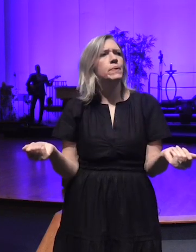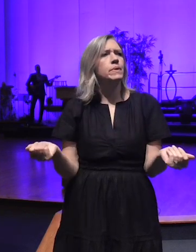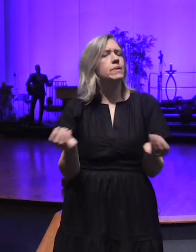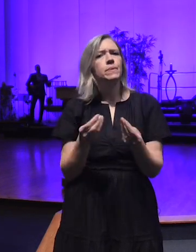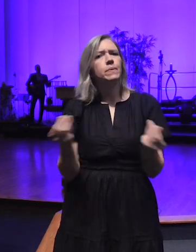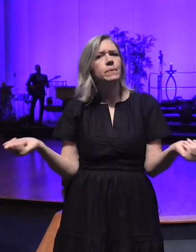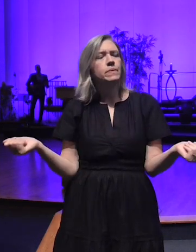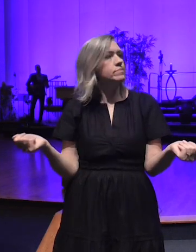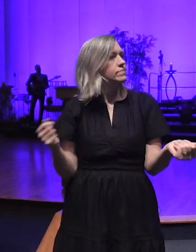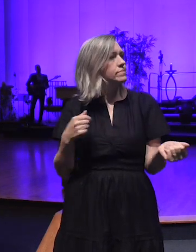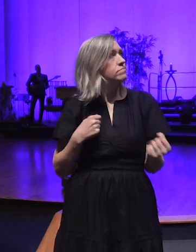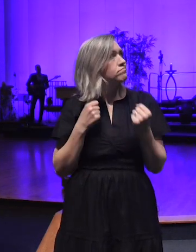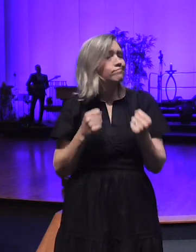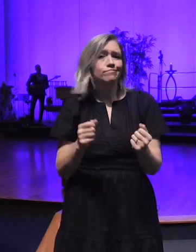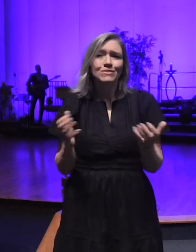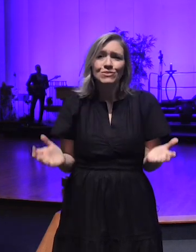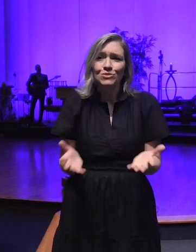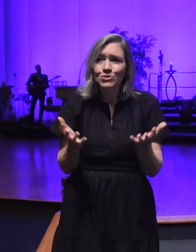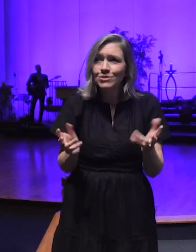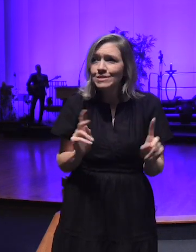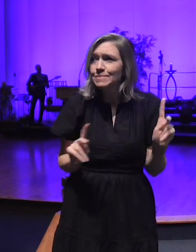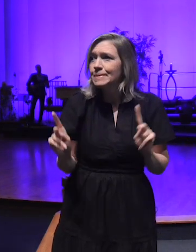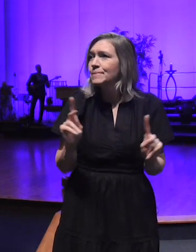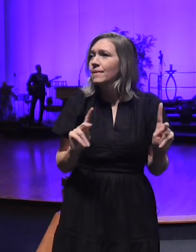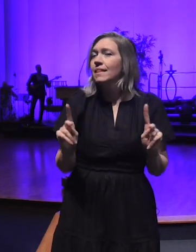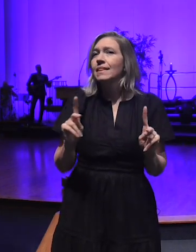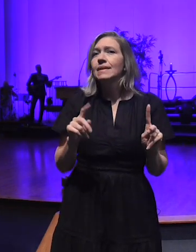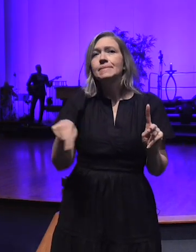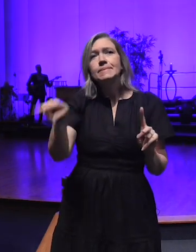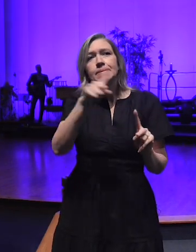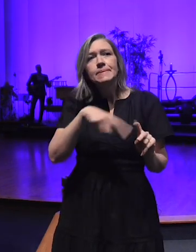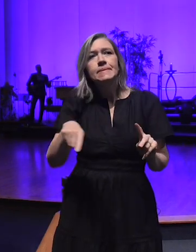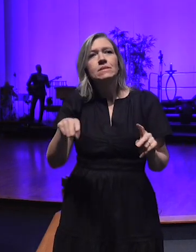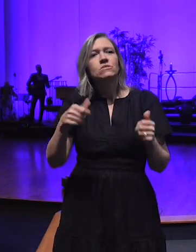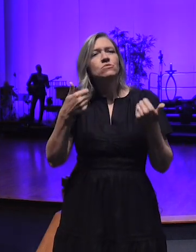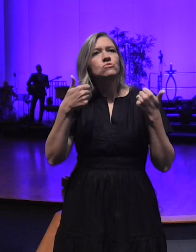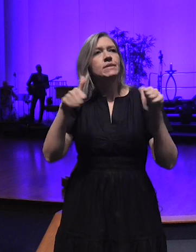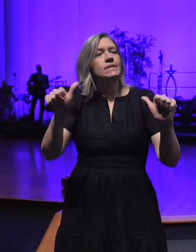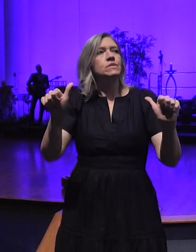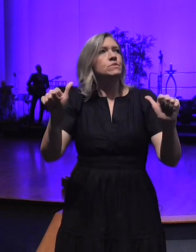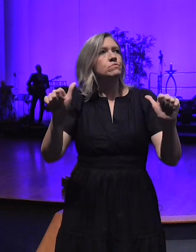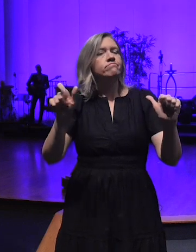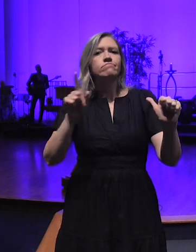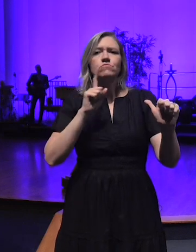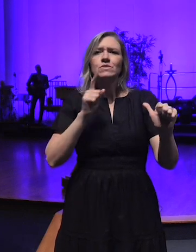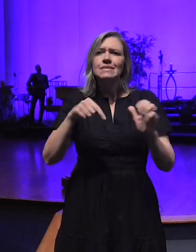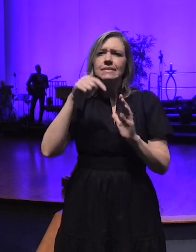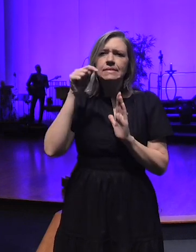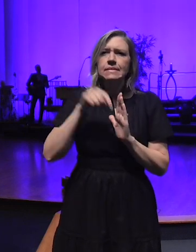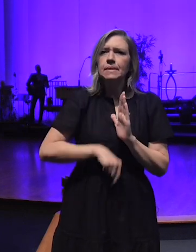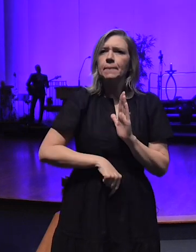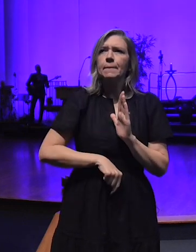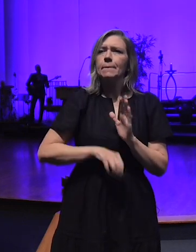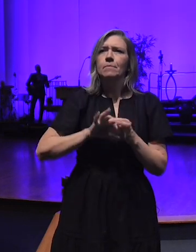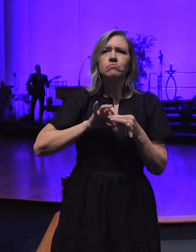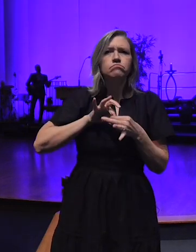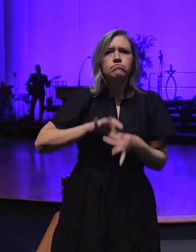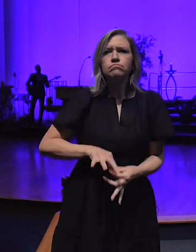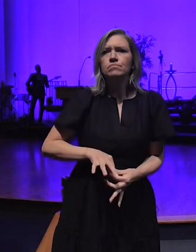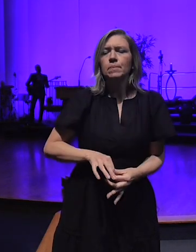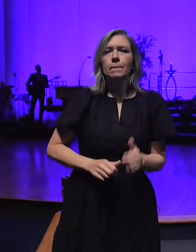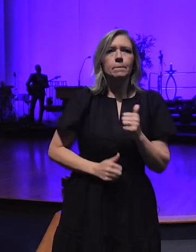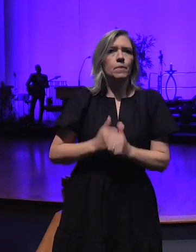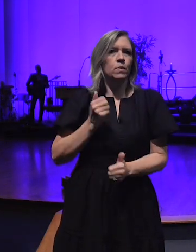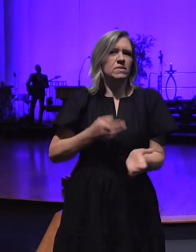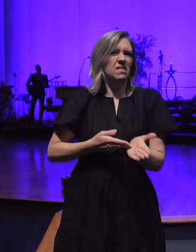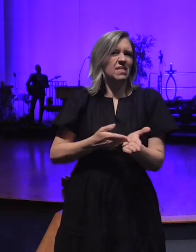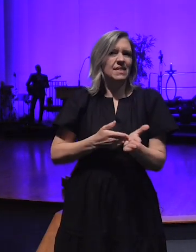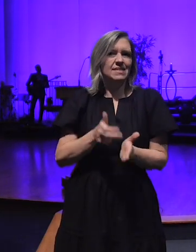las personas que buscan profundizar realmente en su ser más auténtico a que respondan al